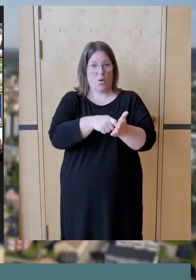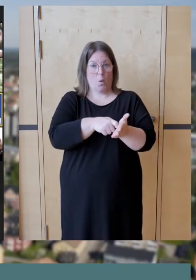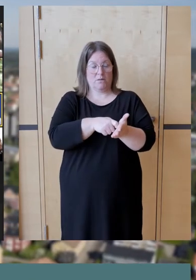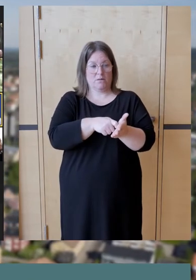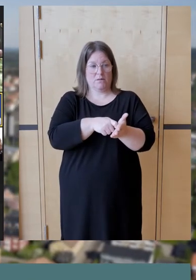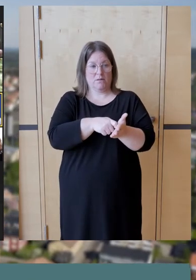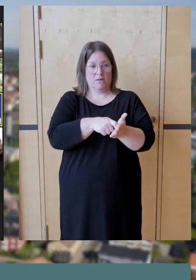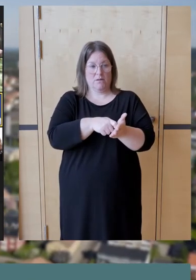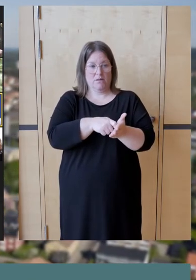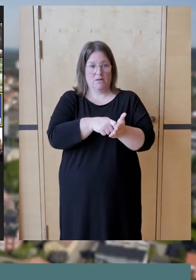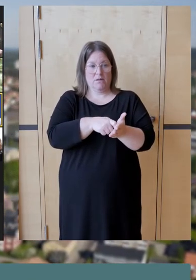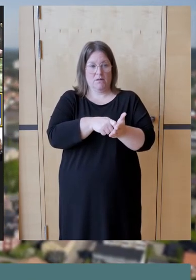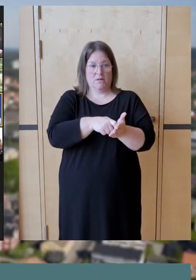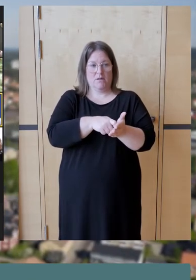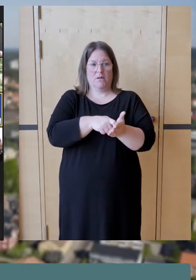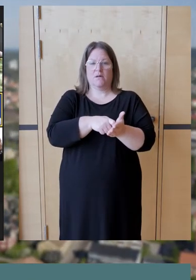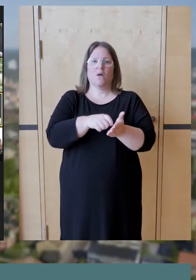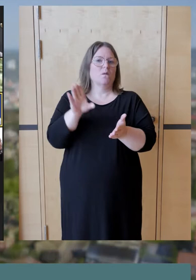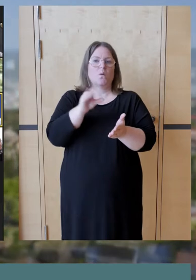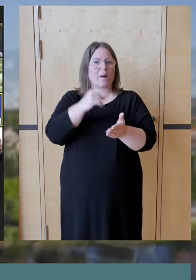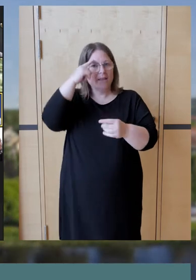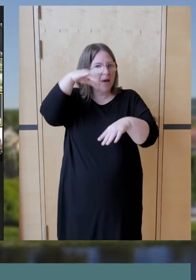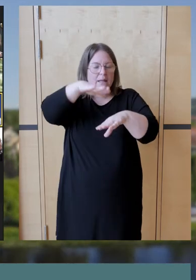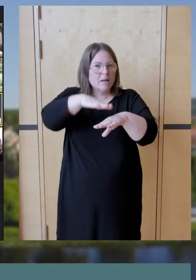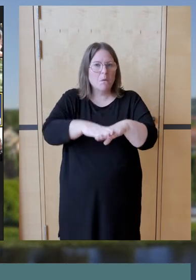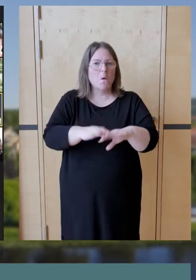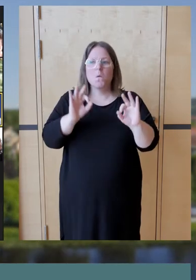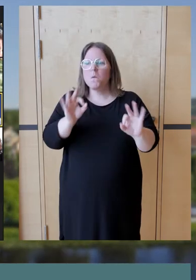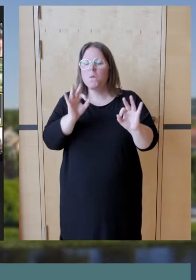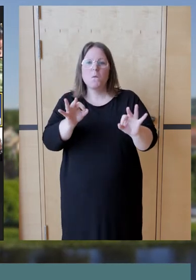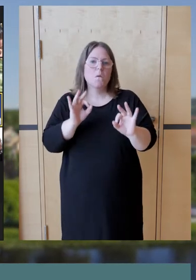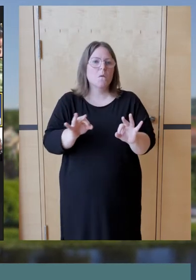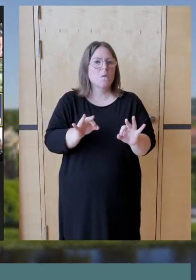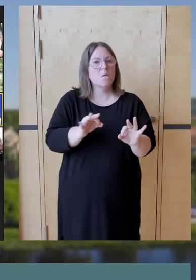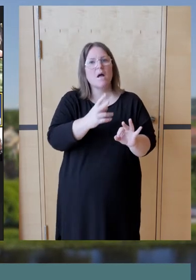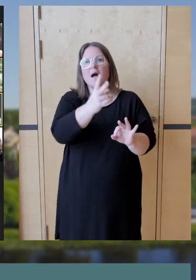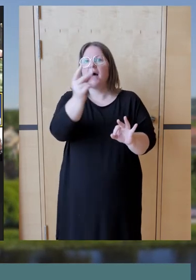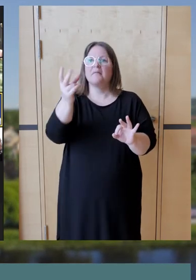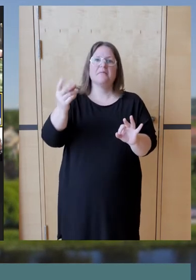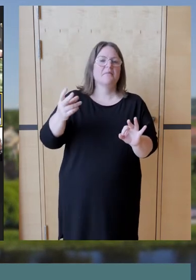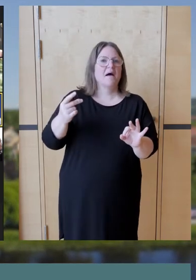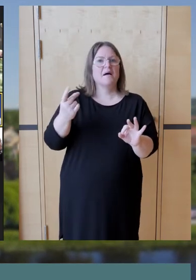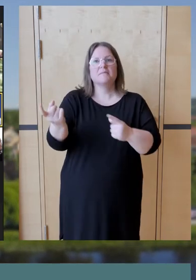Det andra insatser som bara äldre kan hantera bättre kroniska sjukdomar ändrade preferenser osv Och